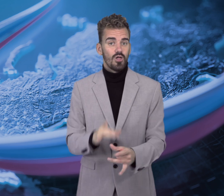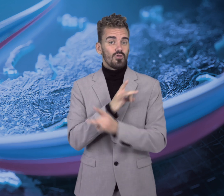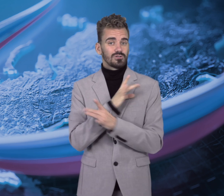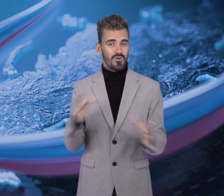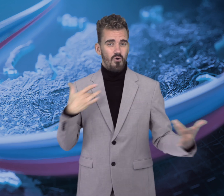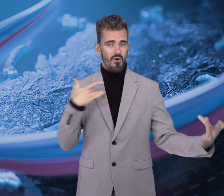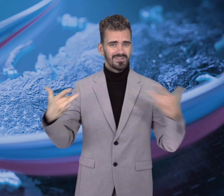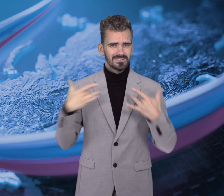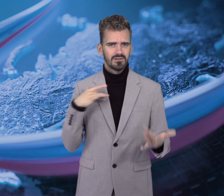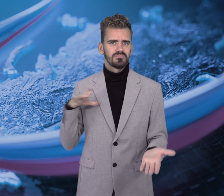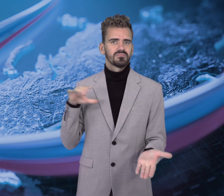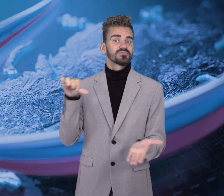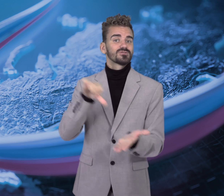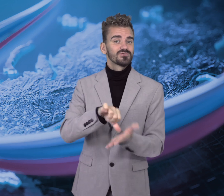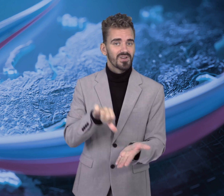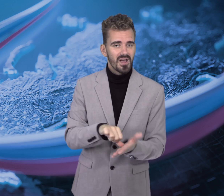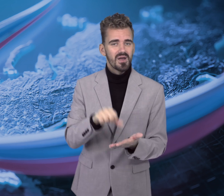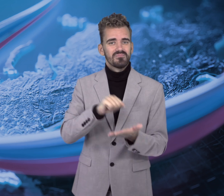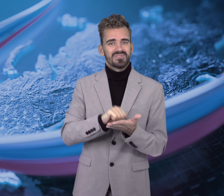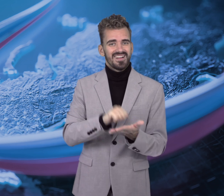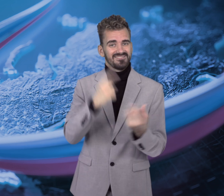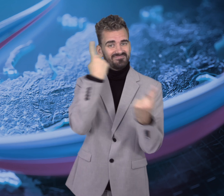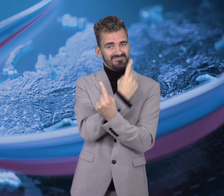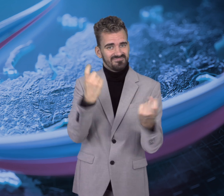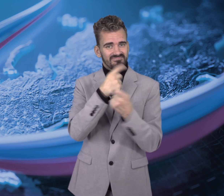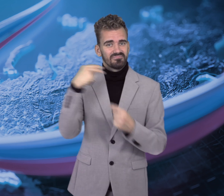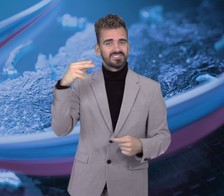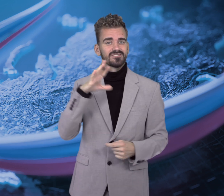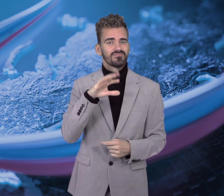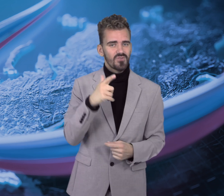На торжественном концерте присутствовала пресс-служба Президента ВОГ